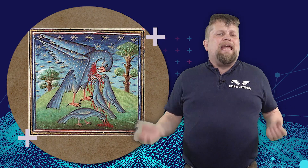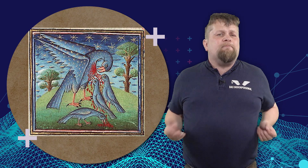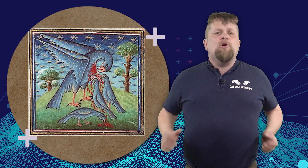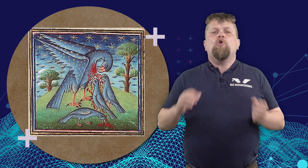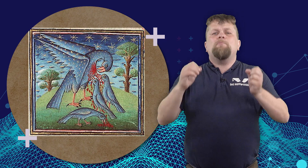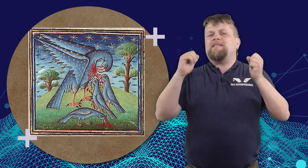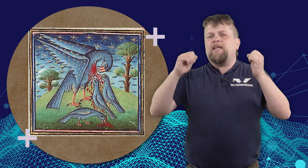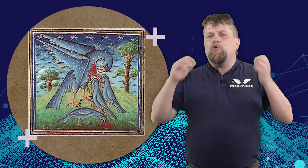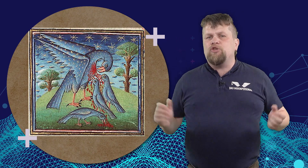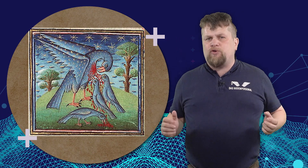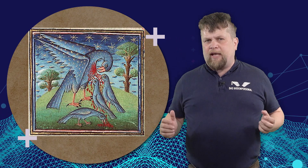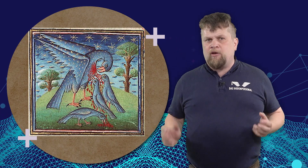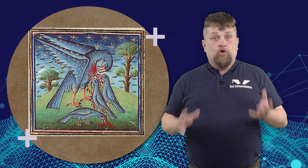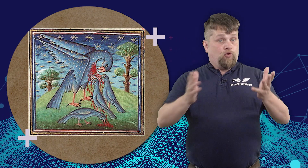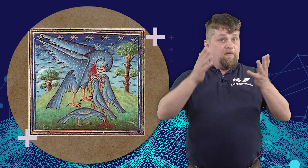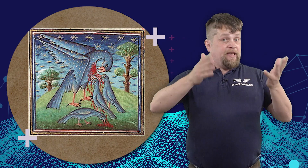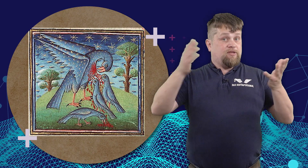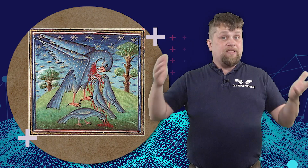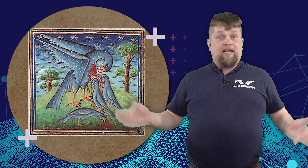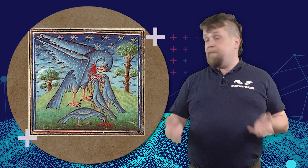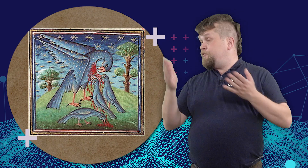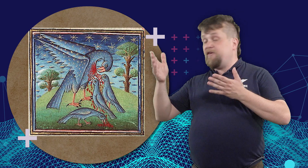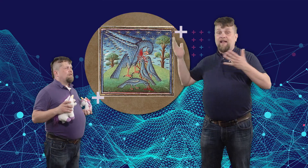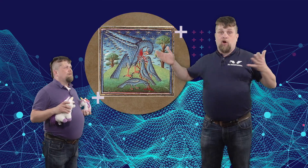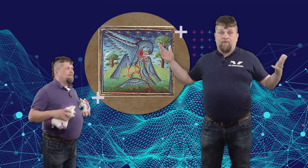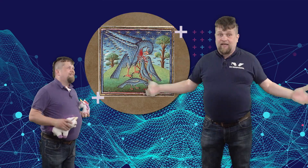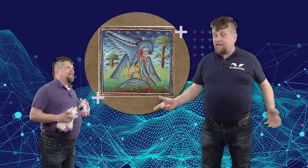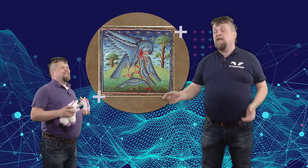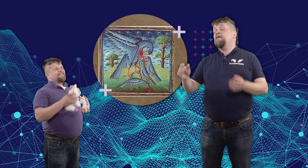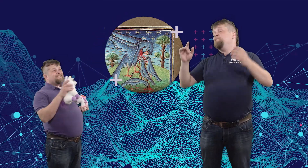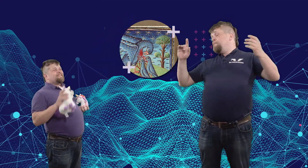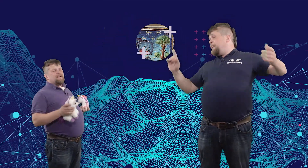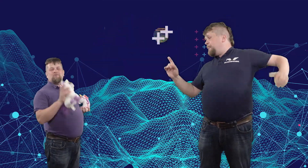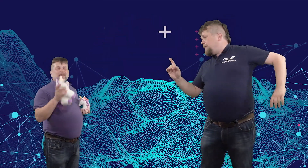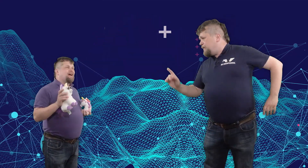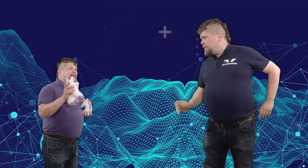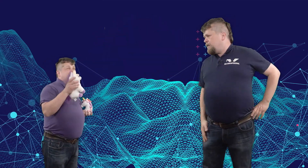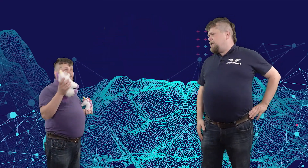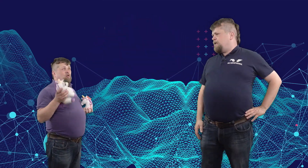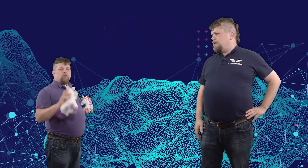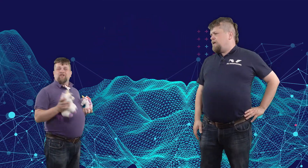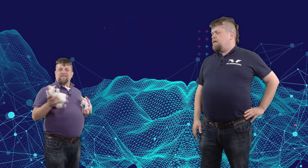Leben, um seine Jungen zu retten. Sowie Jesus sein Leben für die Welt geopfert hat. „Ahh ... Das ist jetzt also mehr ein theologisches